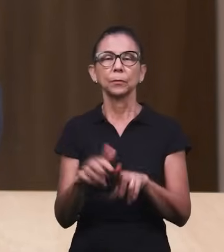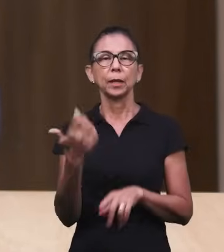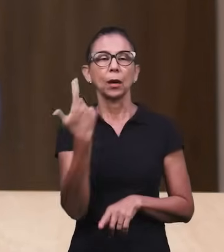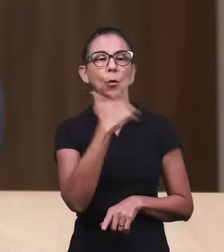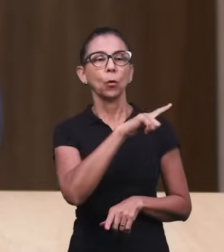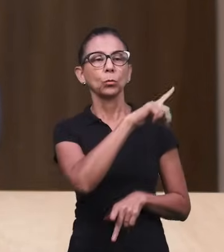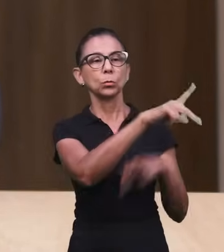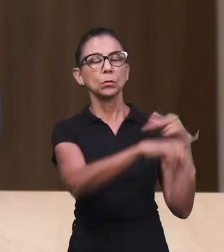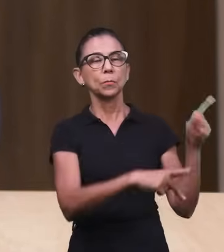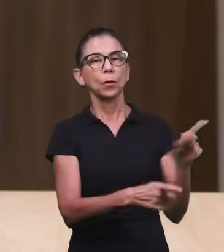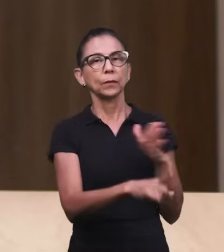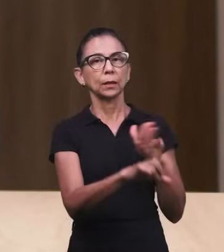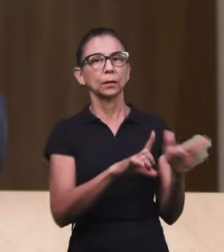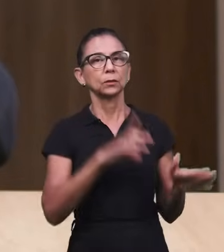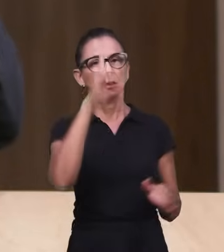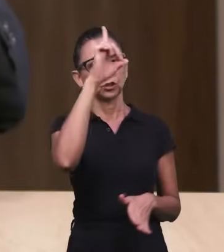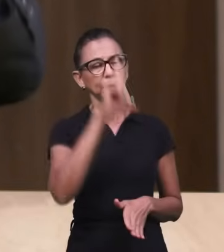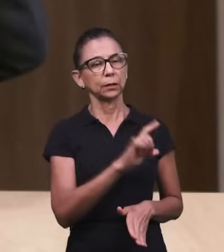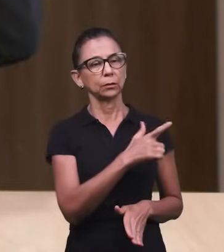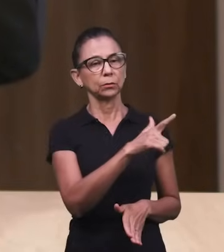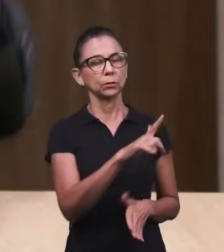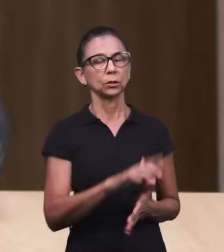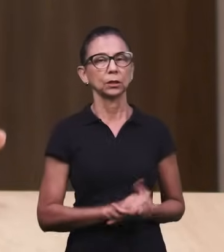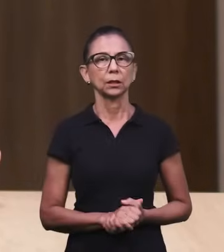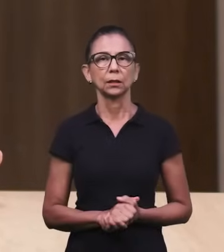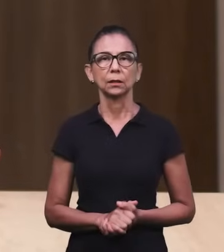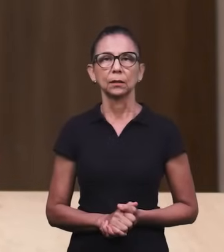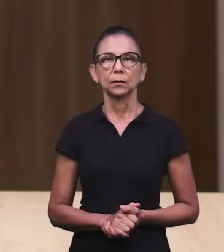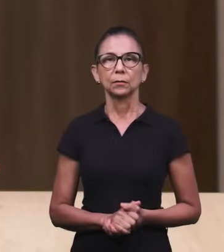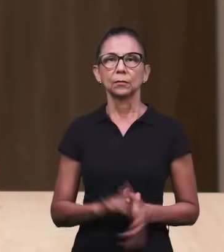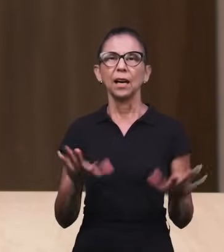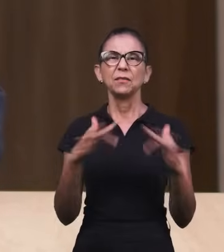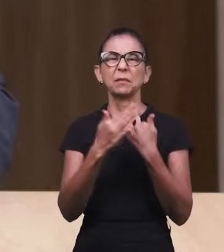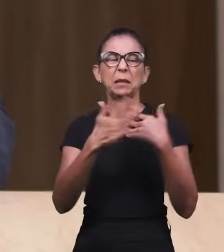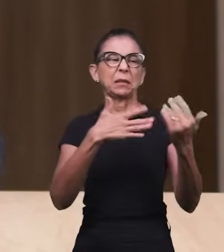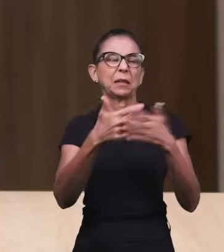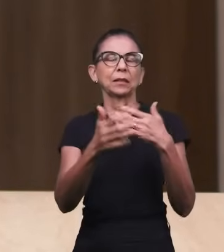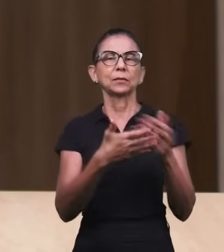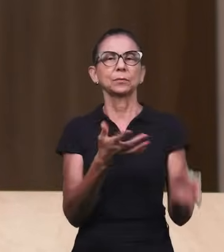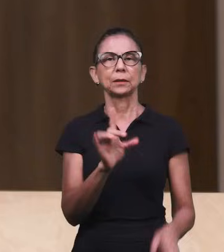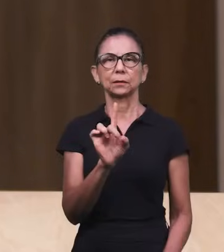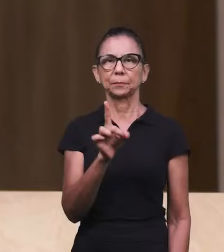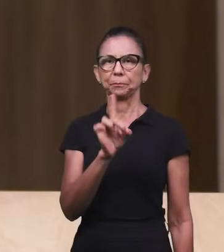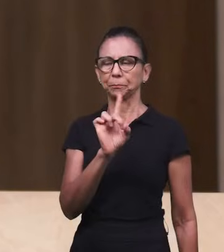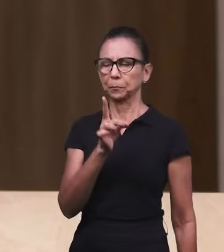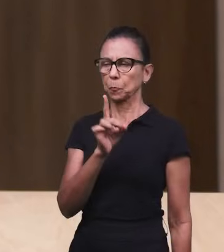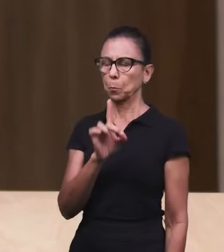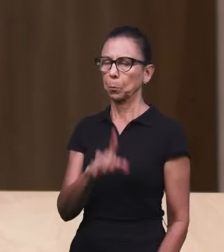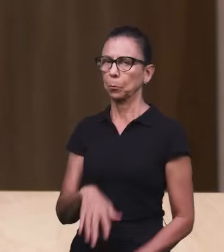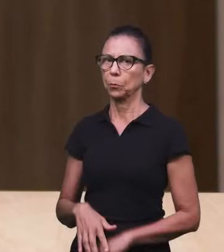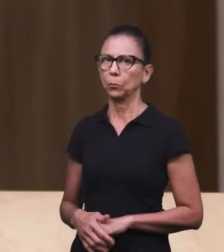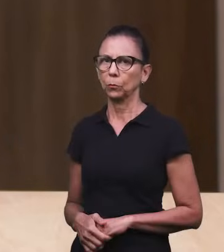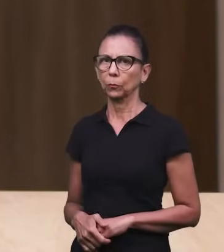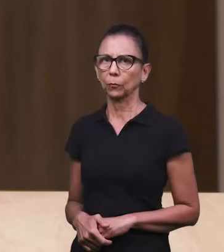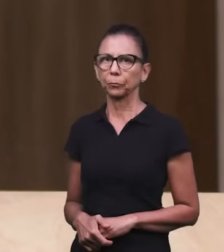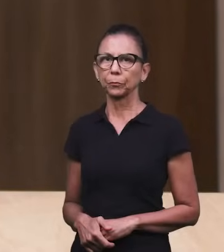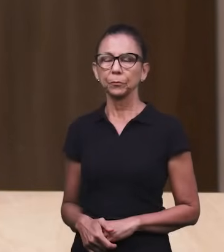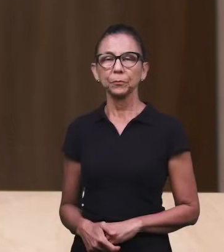nós falamos às vezes pessoa família então não né não é assim não e dessa forma que Samuel aprendeu